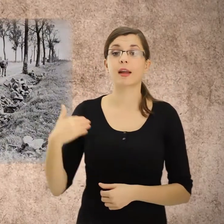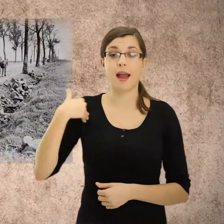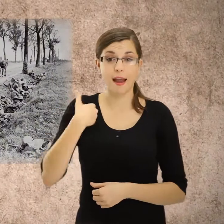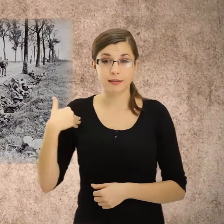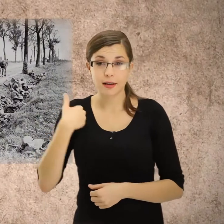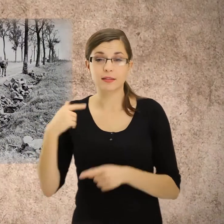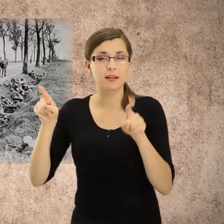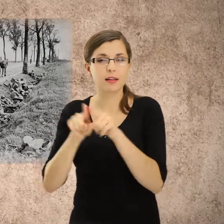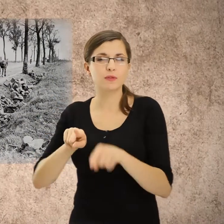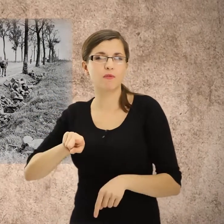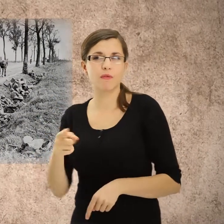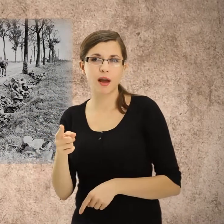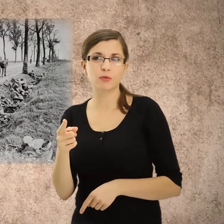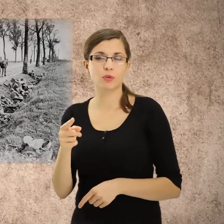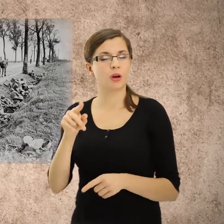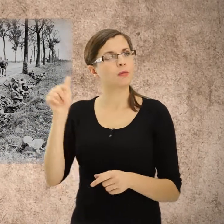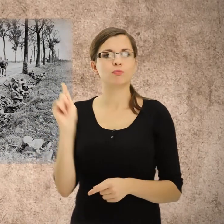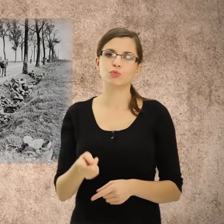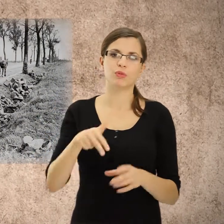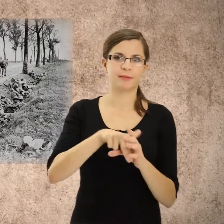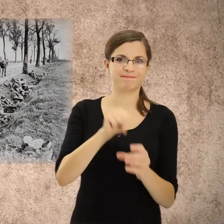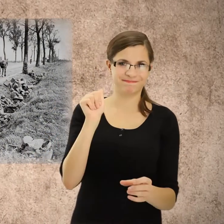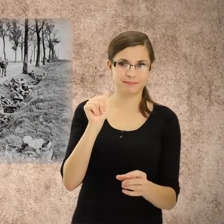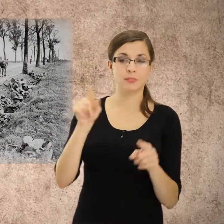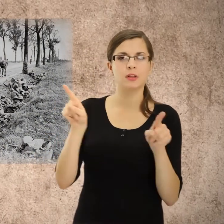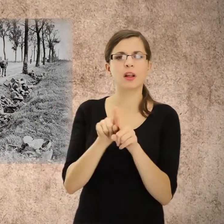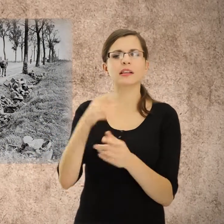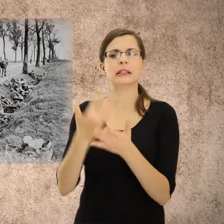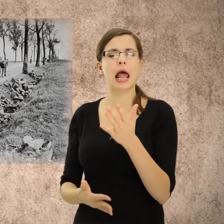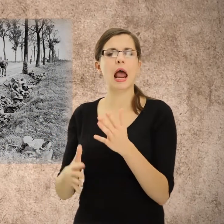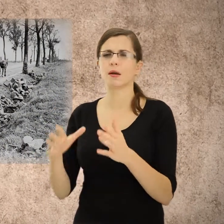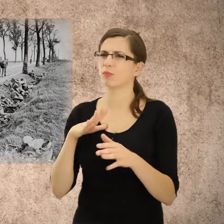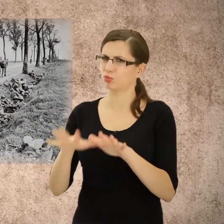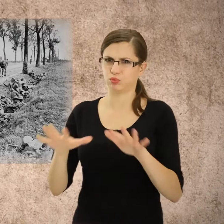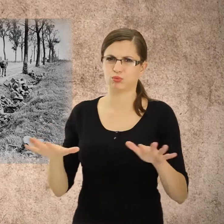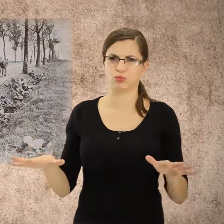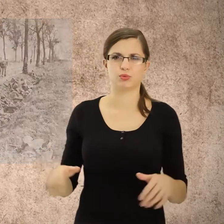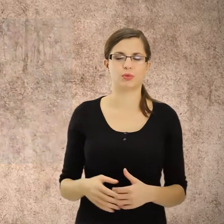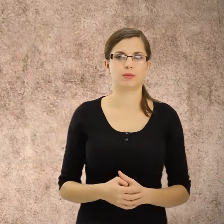Brytyjczycy, a zwłaszcza Francuzi musieli się cofać i ponieśli duże straty.